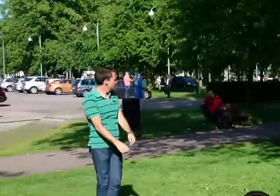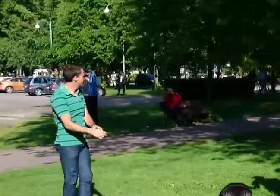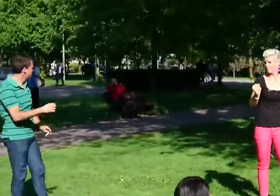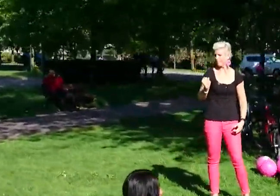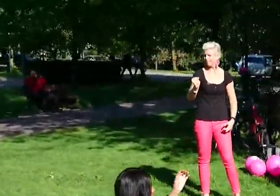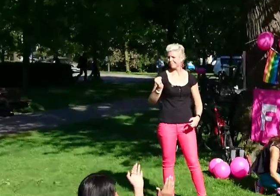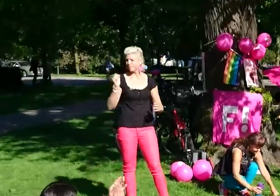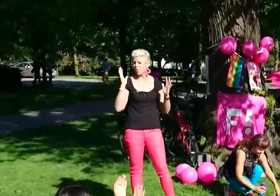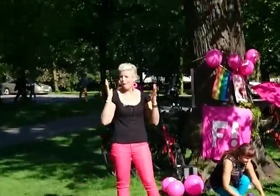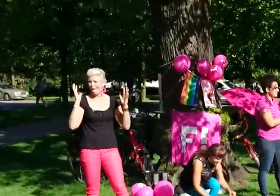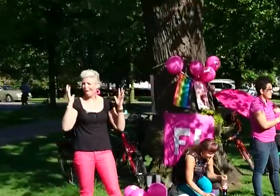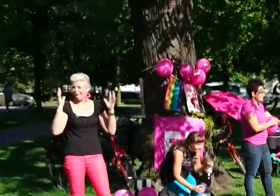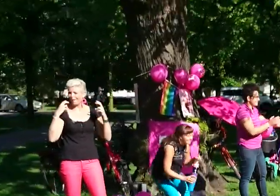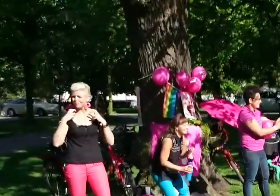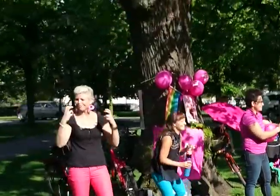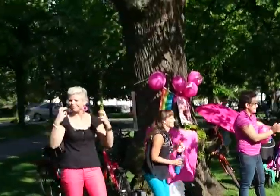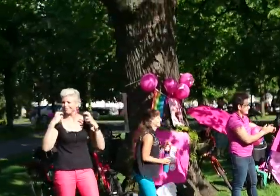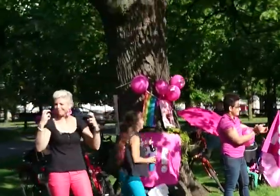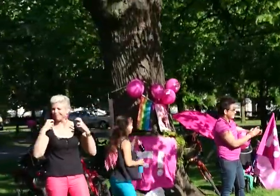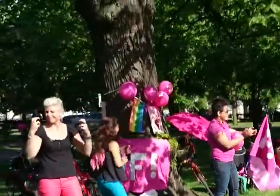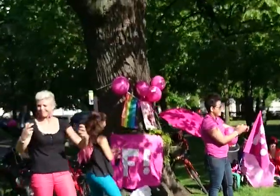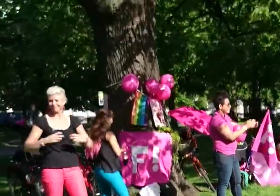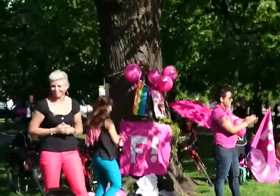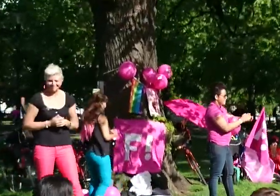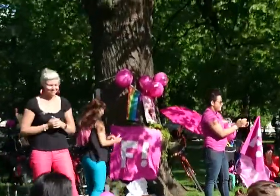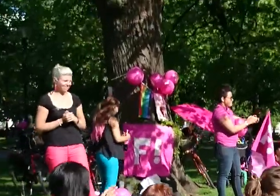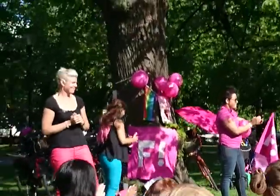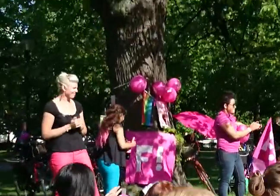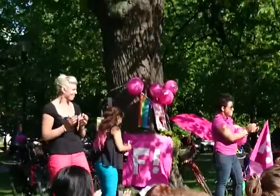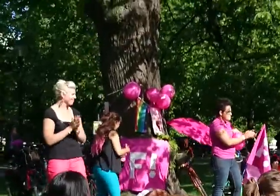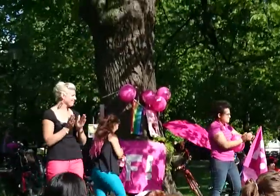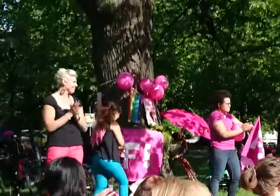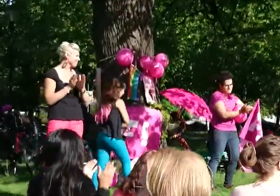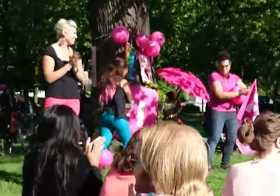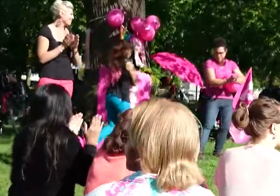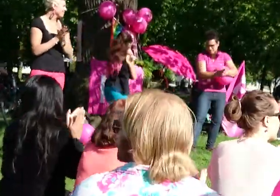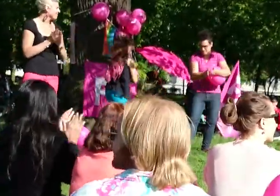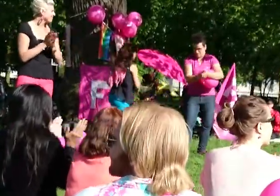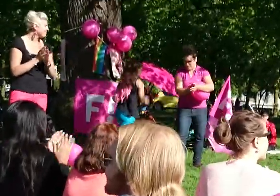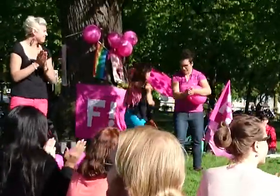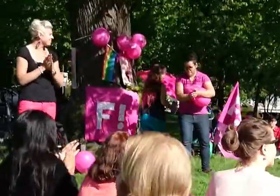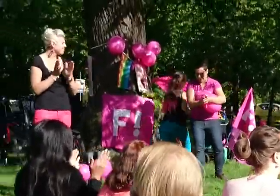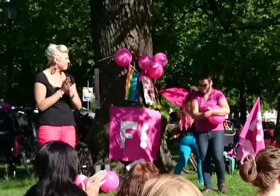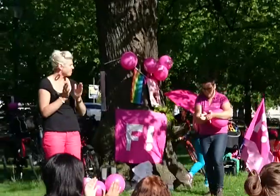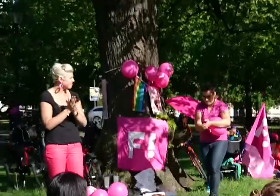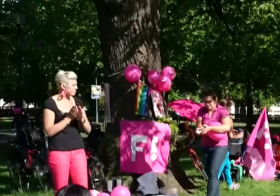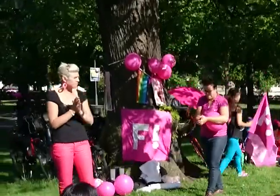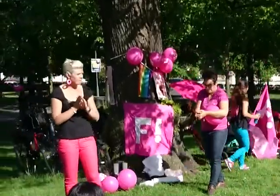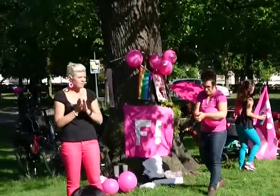[Jubel och applåder]